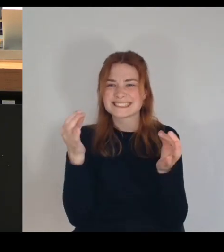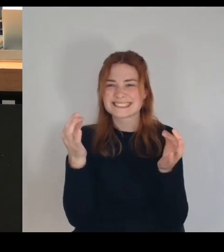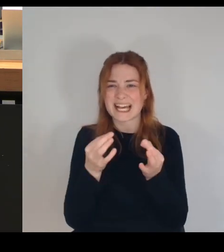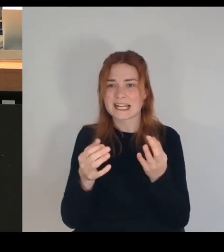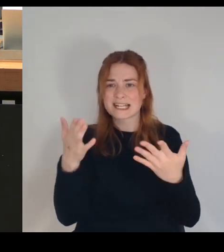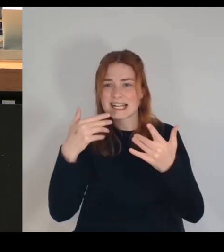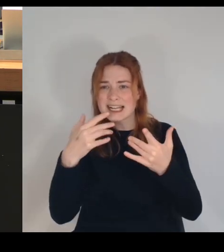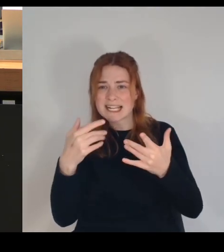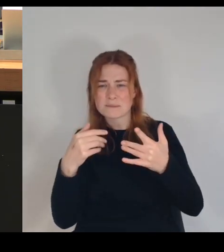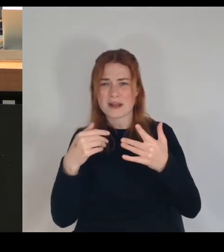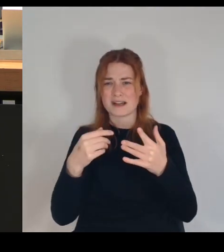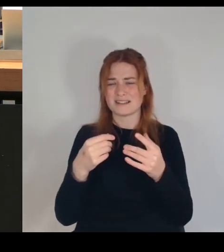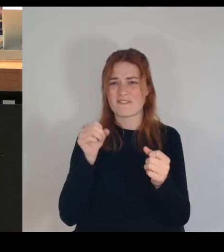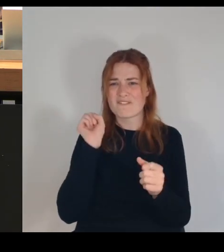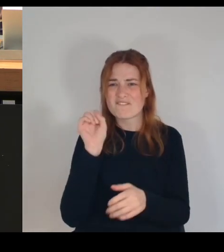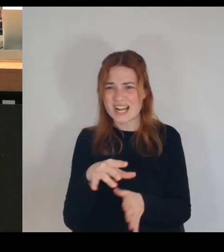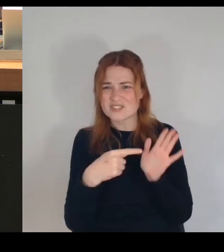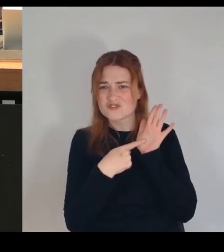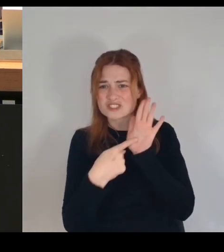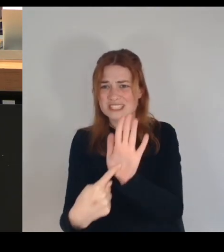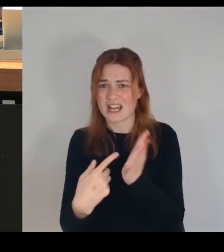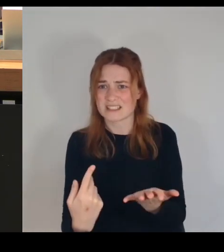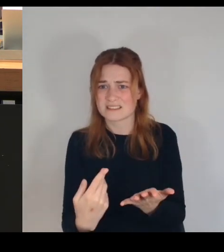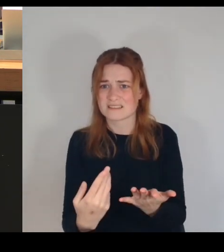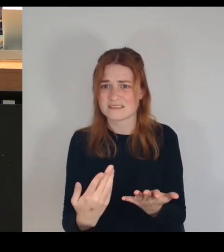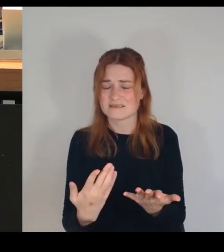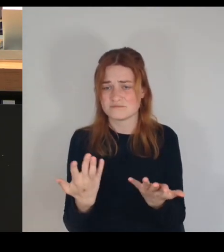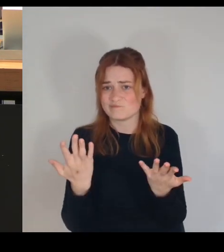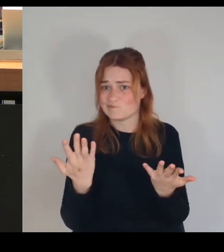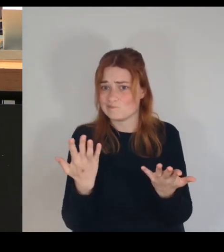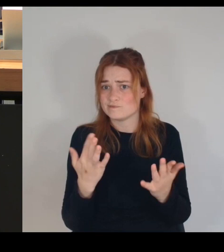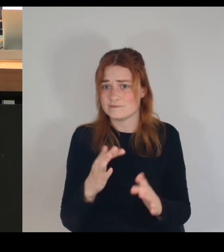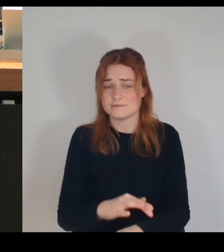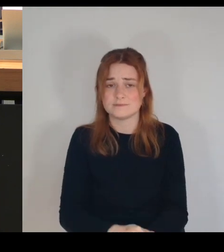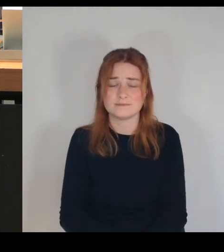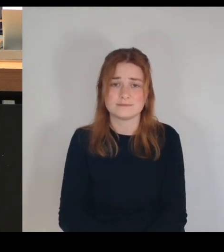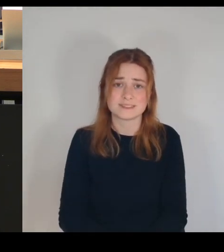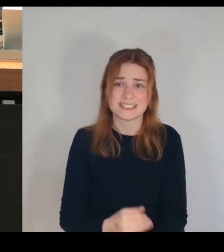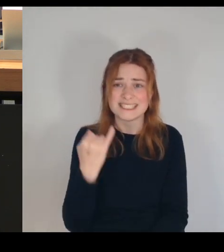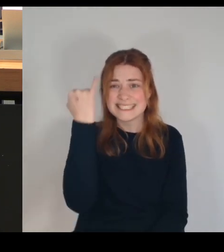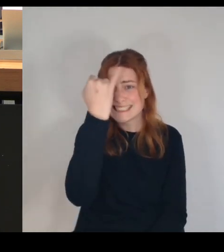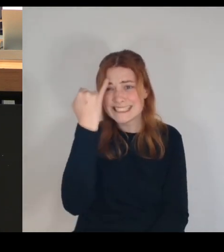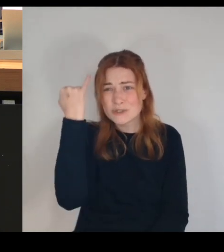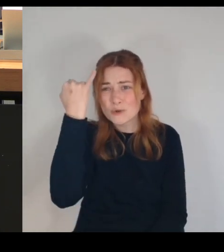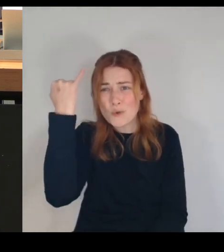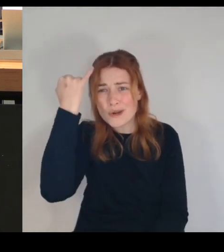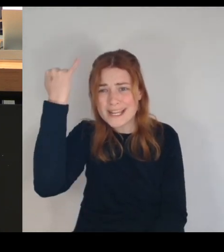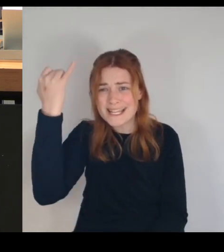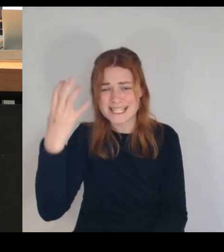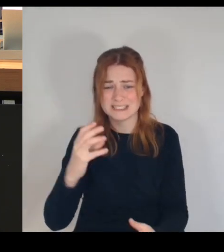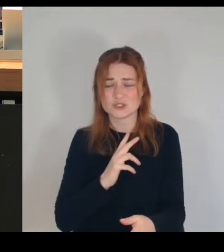Und eine Ideologie, die gerade den sozial Schwächeren nicht hilft, sondern schadet Und, liebe Frau Kollegin Kapek, auch